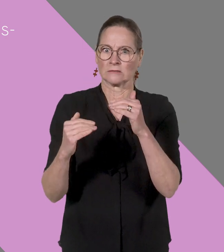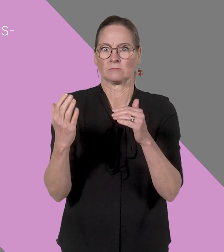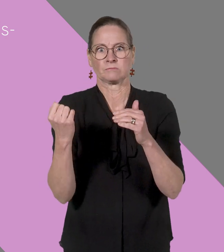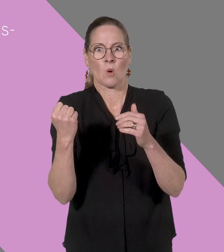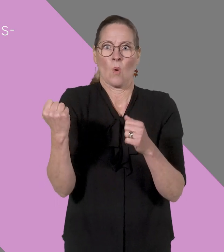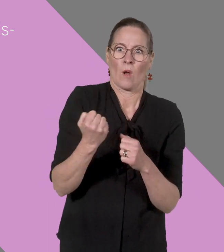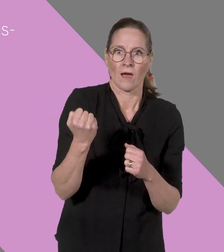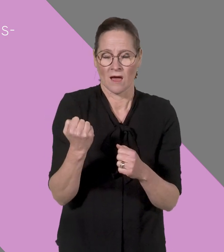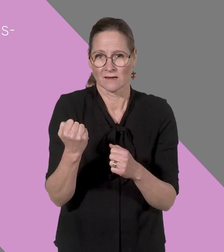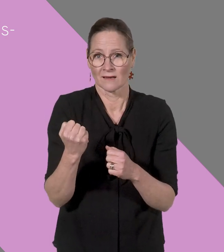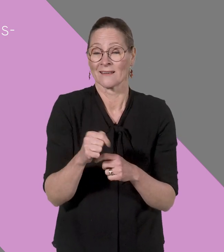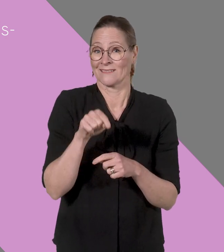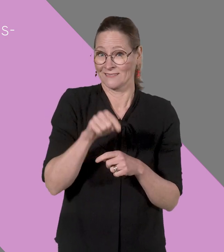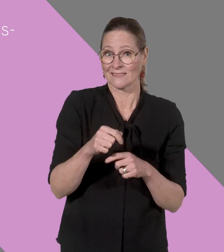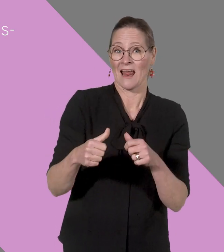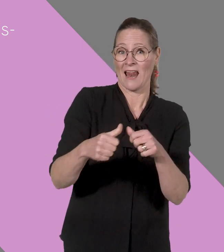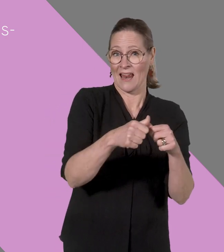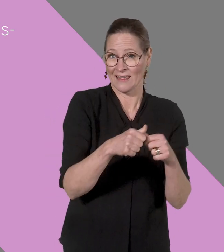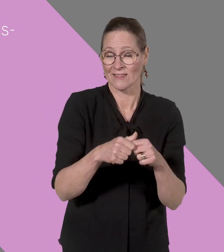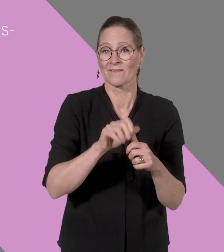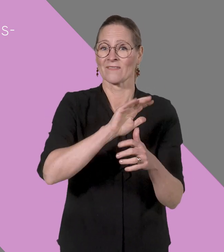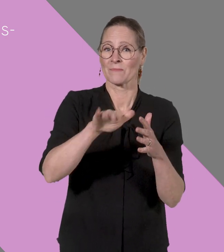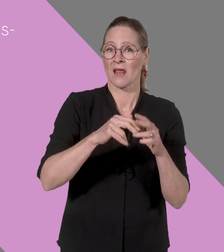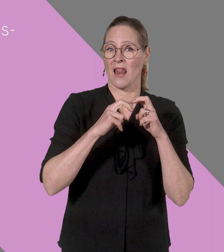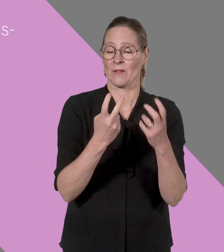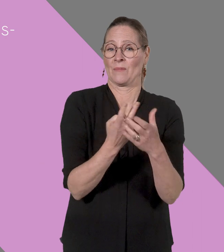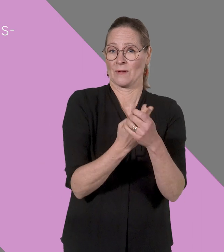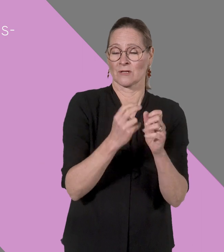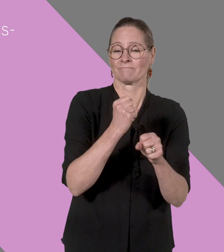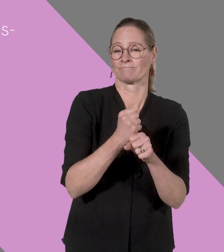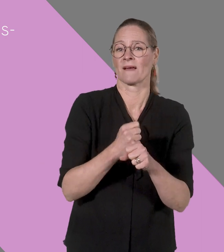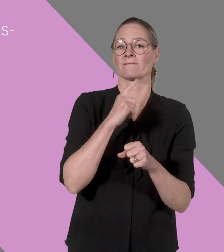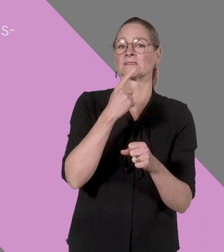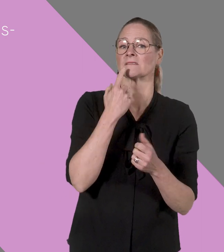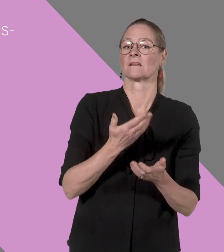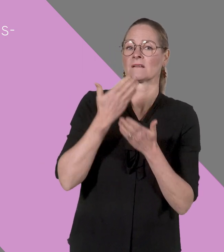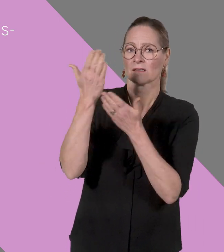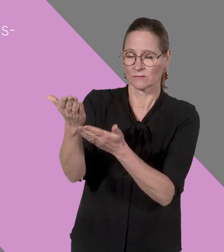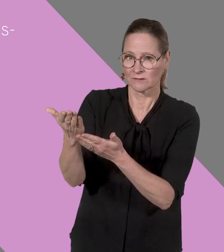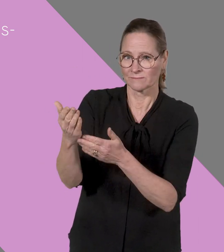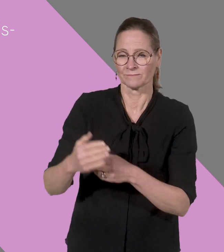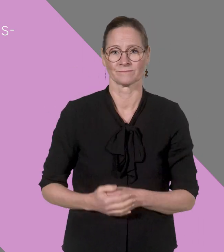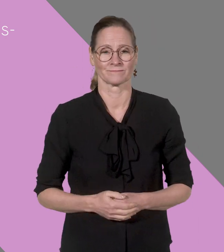eli sitä, mitkä kielet ovat elinvoimaisia ja mitkä eriasteisesti uhanalaisia.